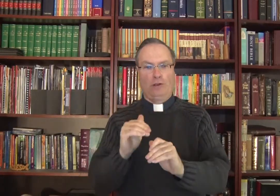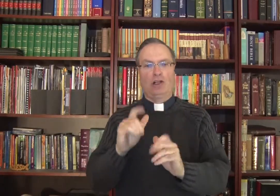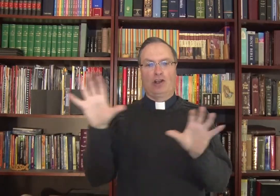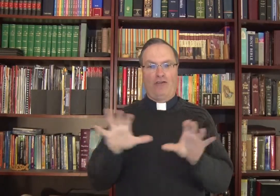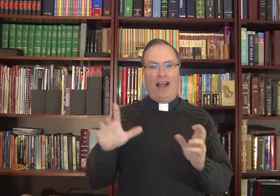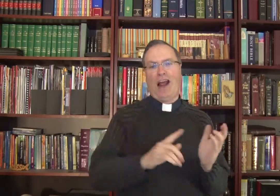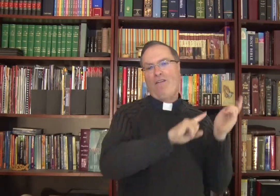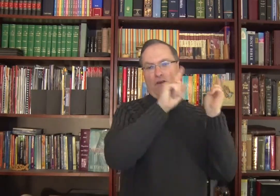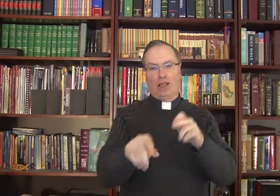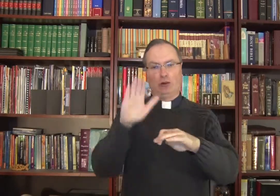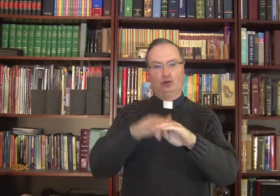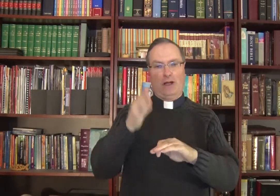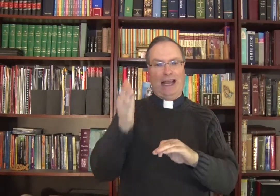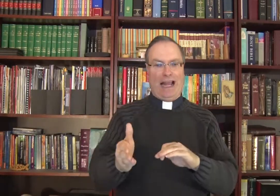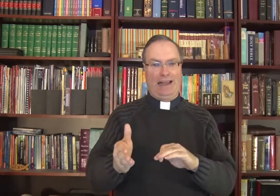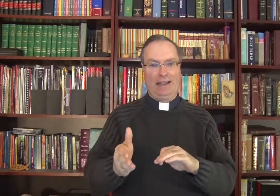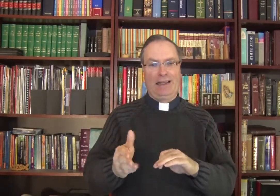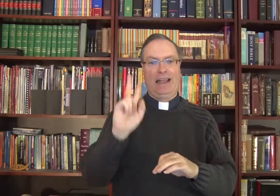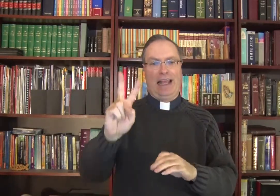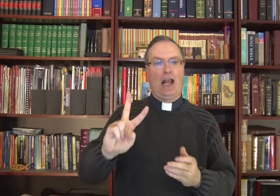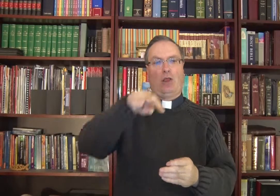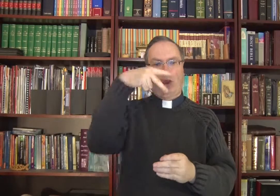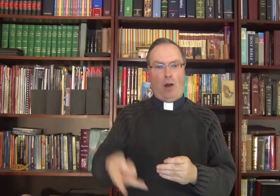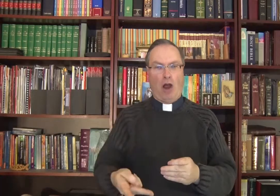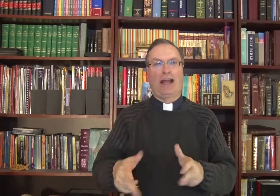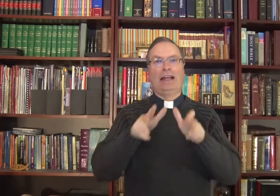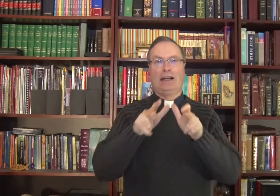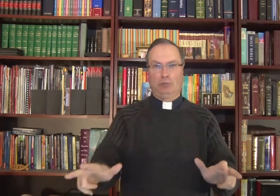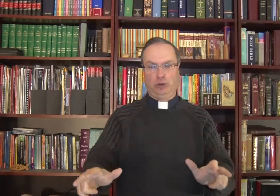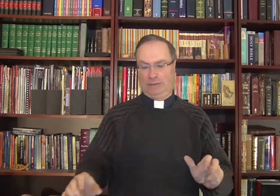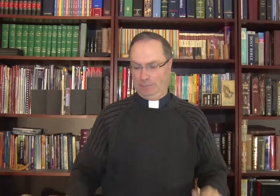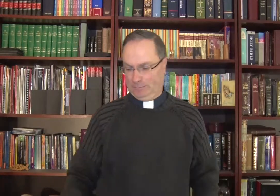que je ferai venir sur elle. Ils tomberont épuisés.»